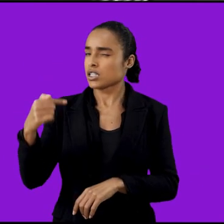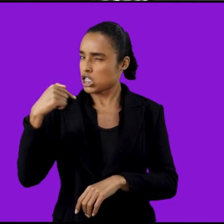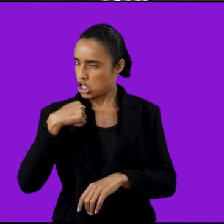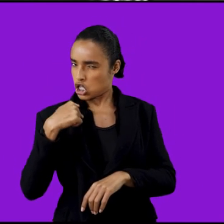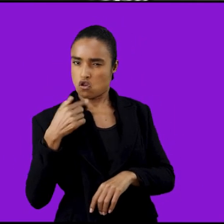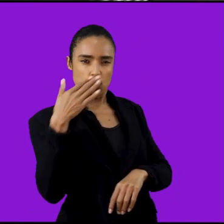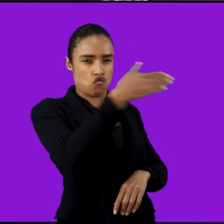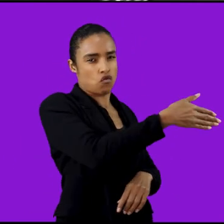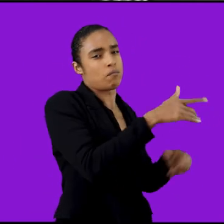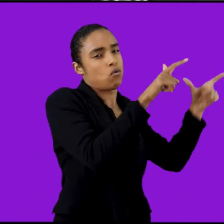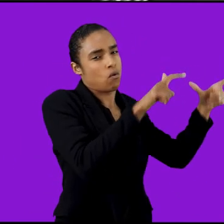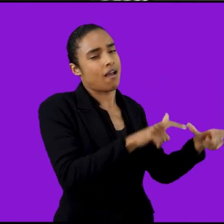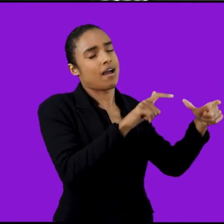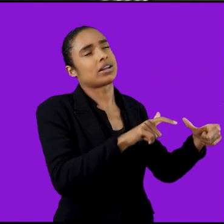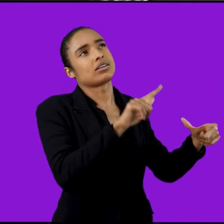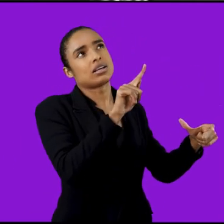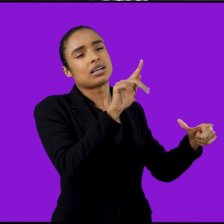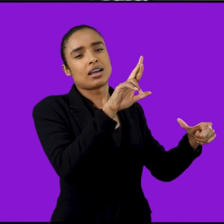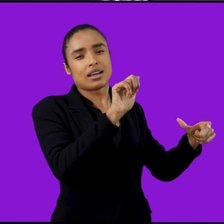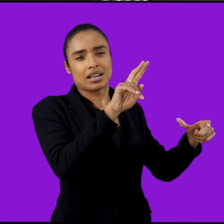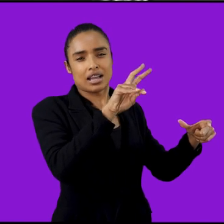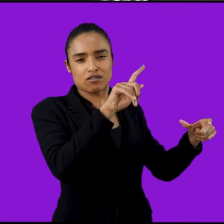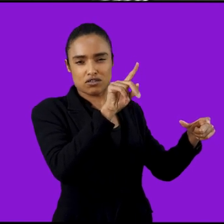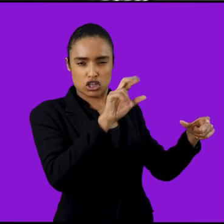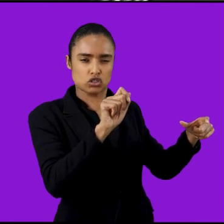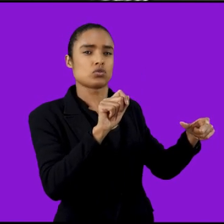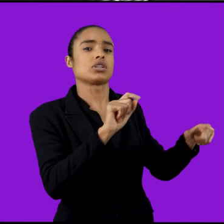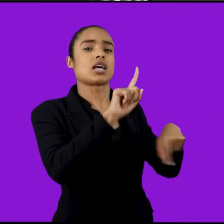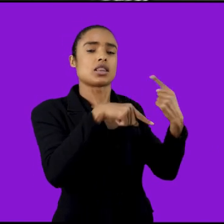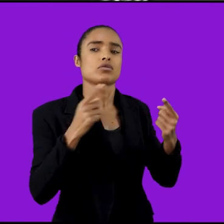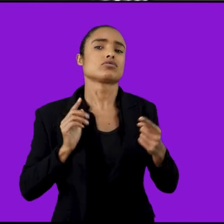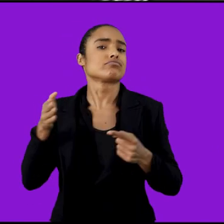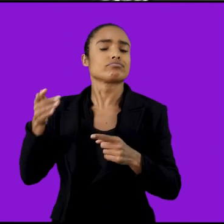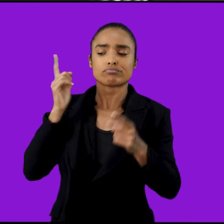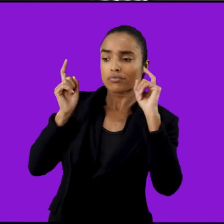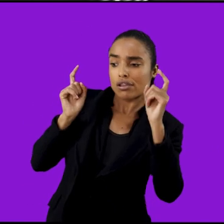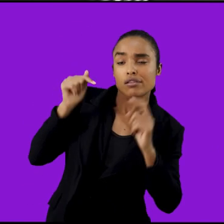Eu lembro que eu meti o louco uma vez num cara de uma gravadora. Que a gente foi numa